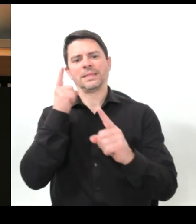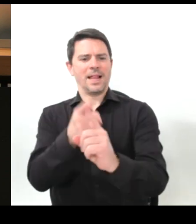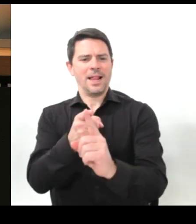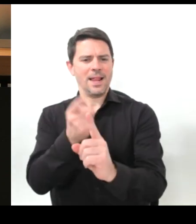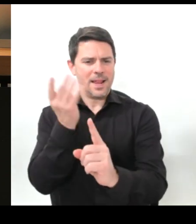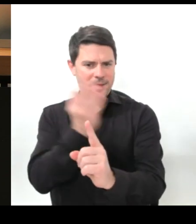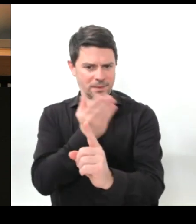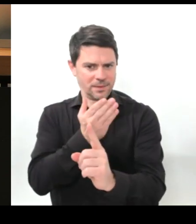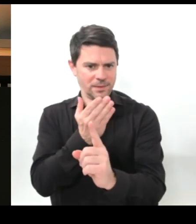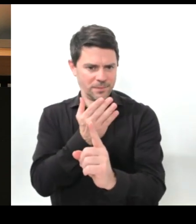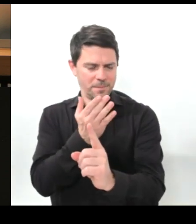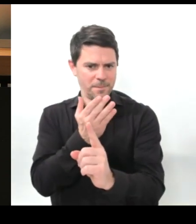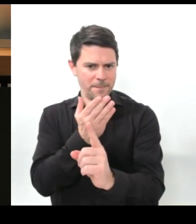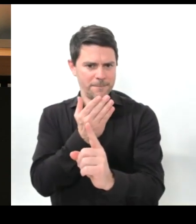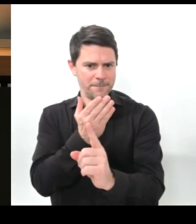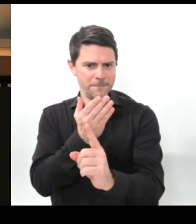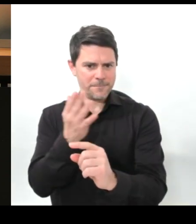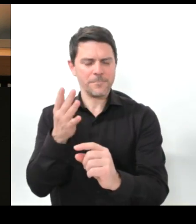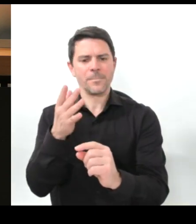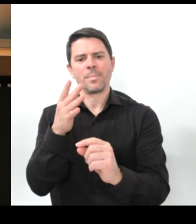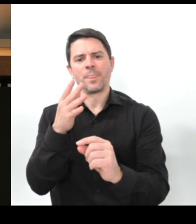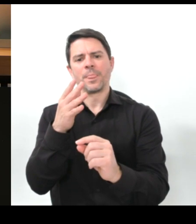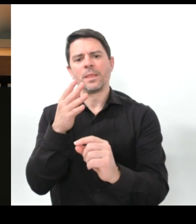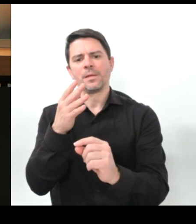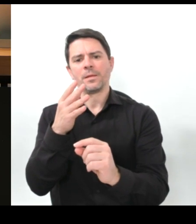haben, sind sich einig. (Beifall) Vielen Dank.